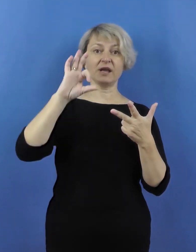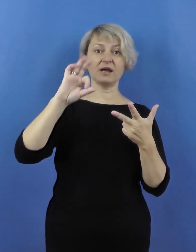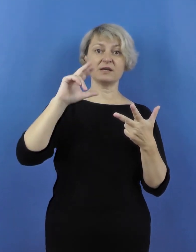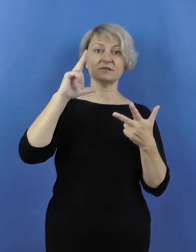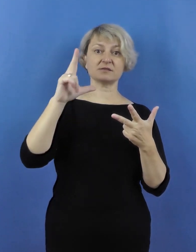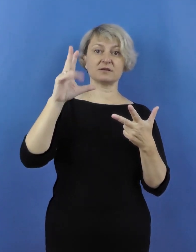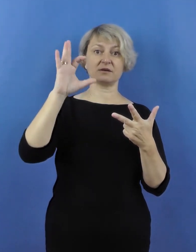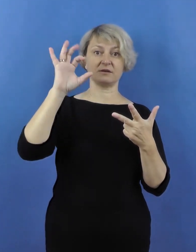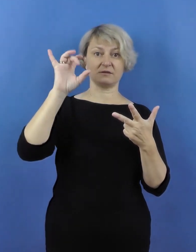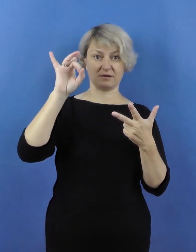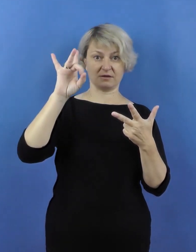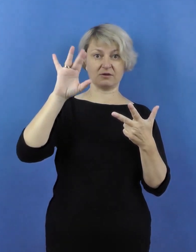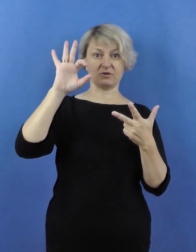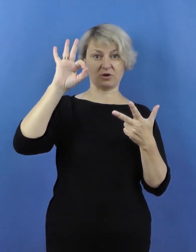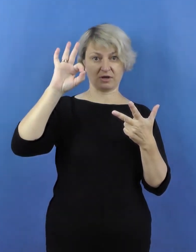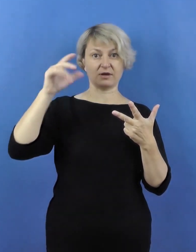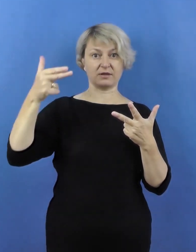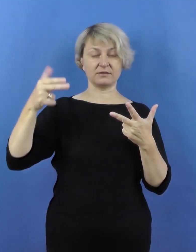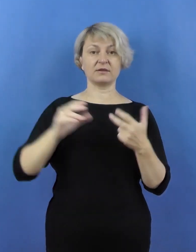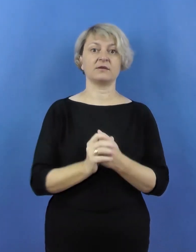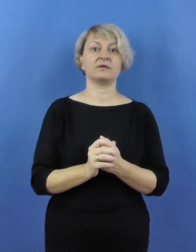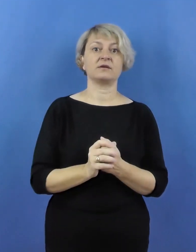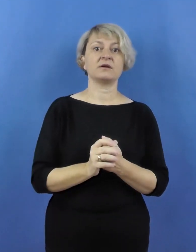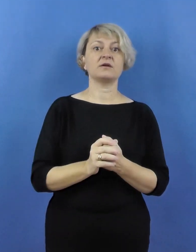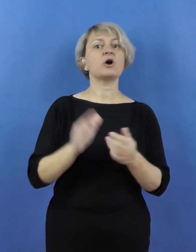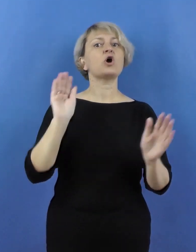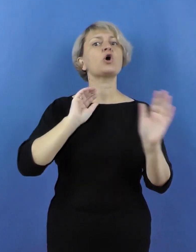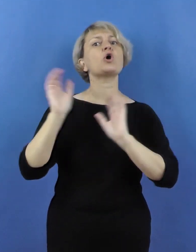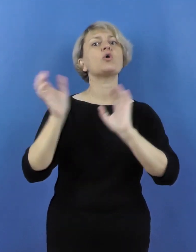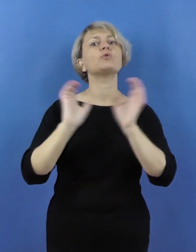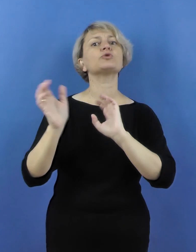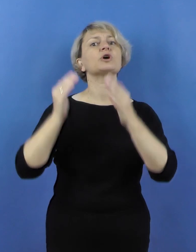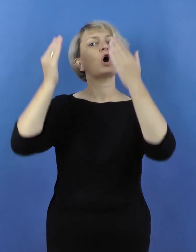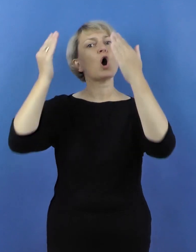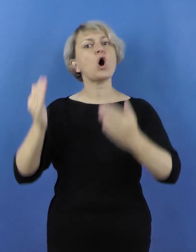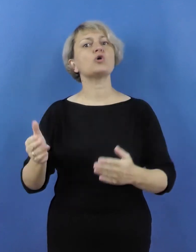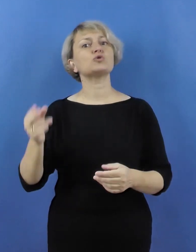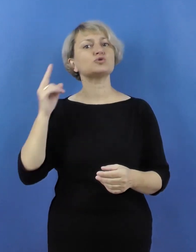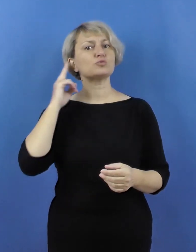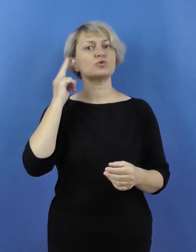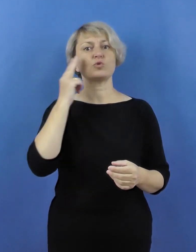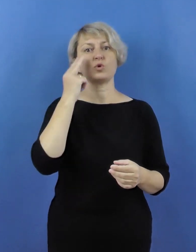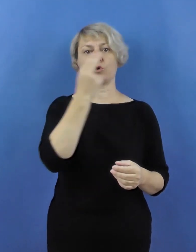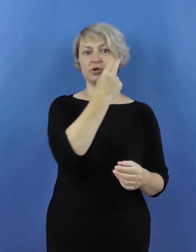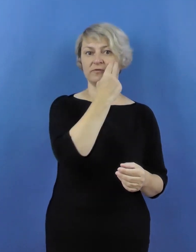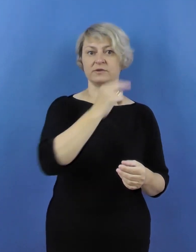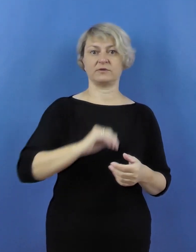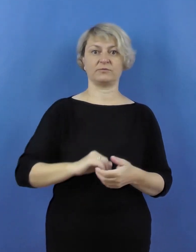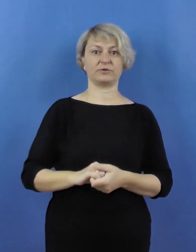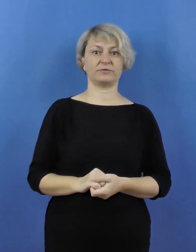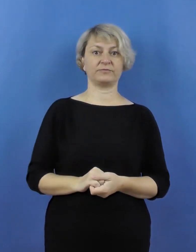lub SKOGN (sposób komunikowania się osób głuchoniewidomych).